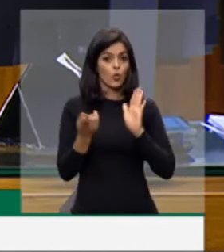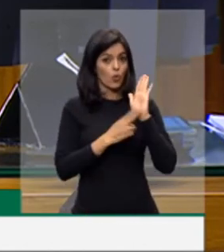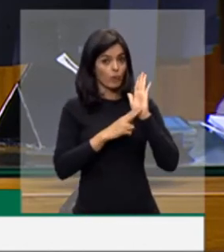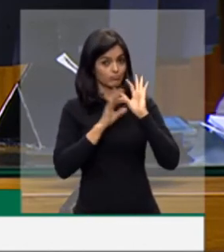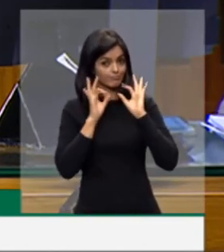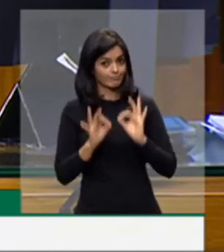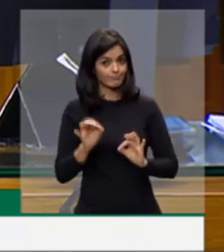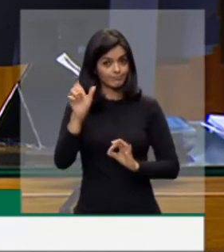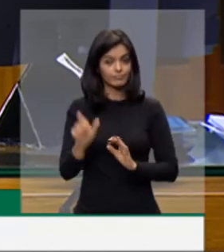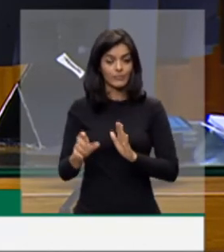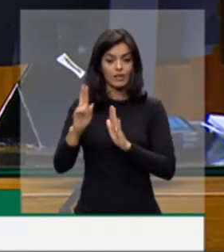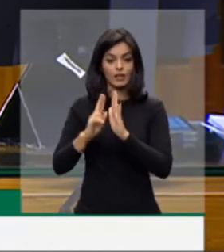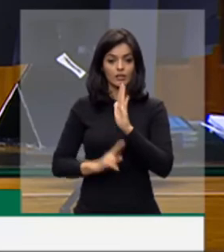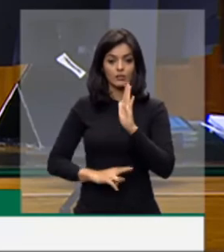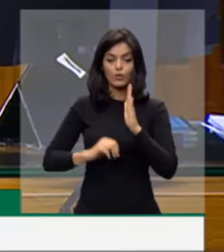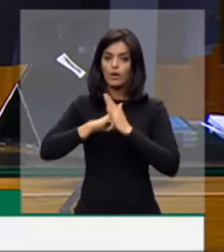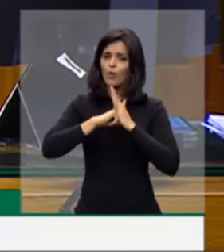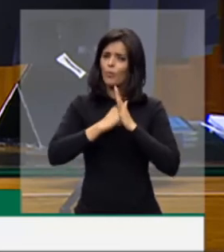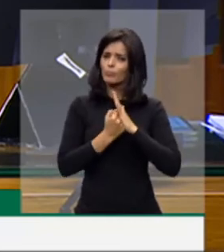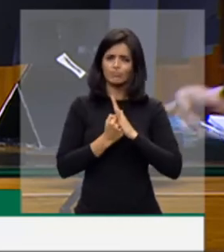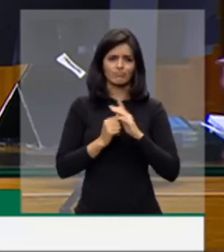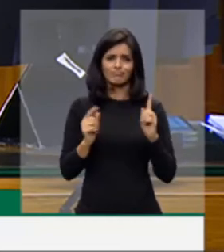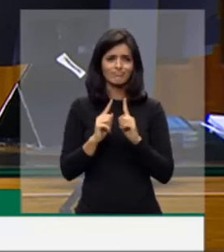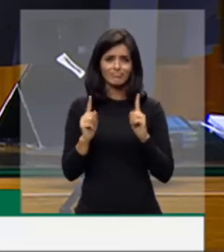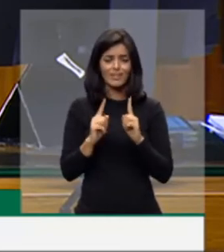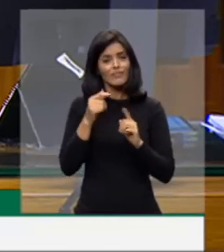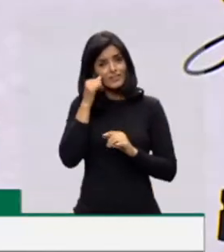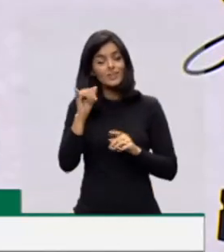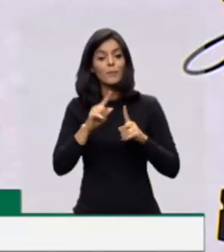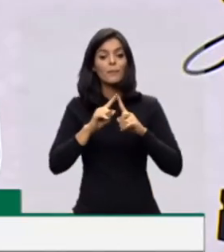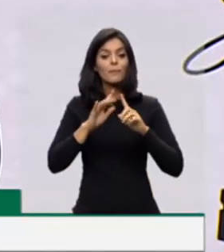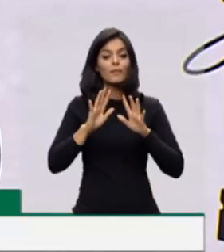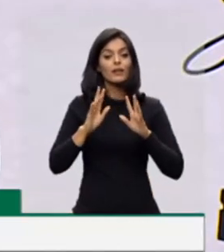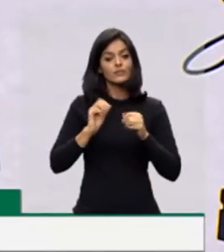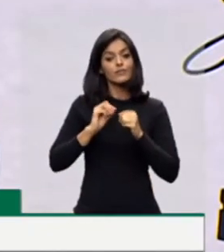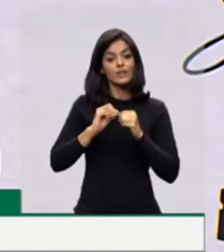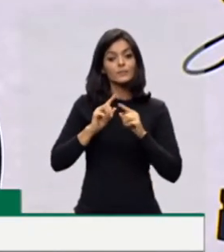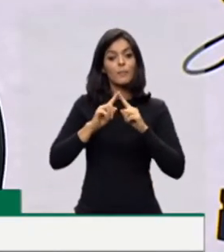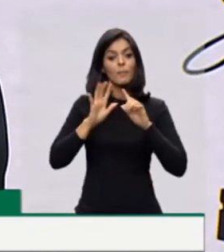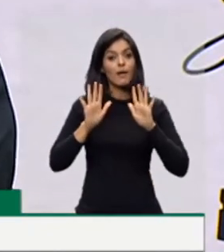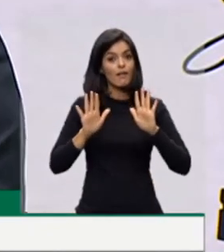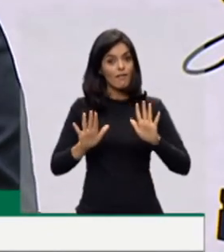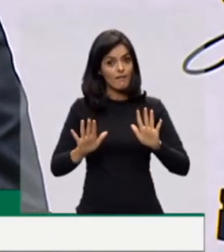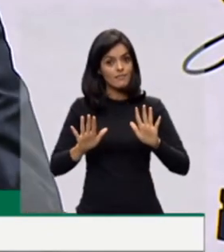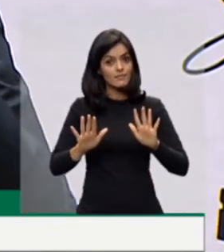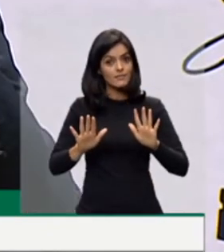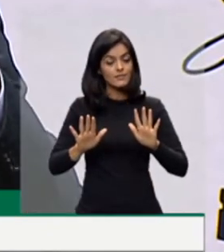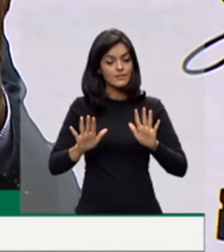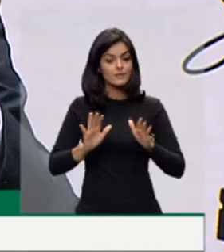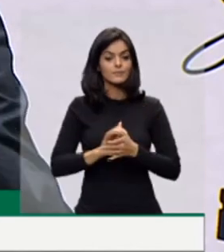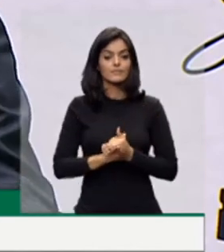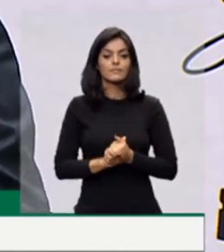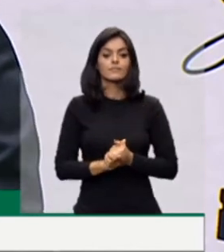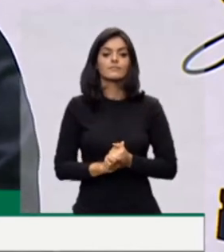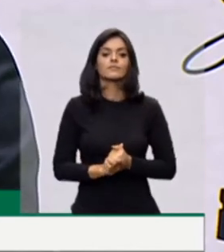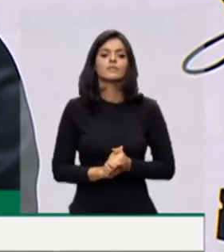[DEPUTADO]: SENHOR PRESIDENTE, O PT. SENHOR PRESIDENTE, NÓS HAVÍAMOS ASSUMIDO UM COMPROMISSO COM O RELATOR DE NÃO OBSTRUIR ESSA VOTAÇÃO, E ASSIM O FIZEMOS.